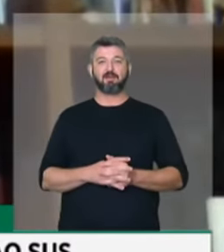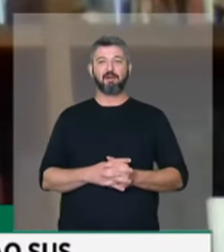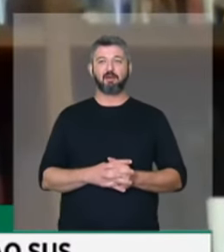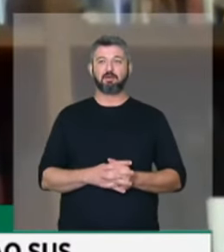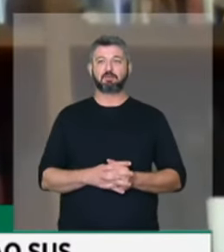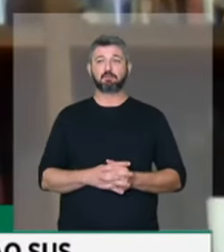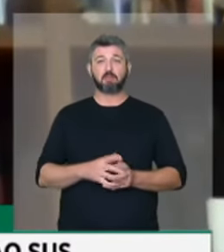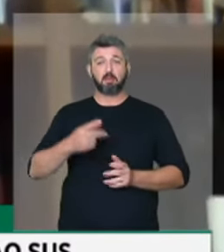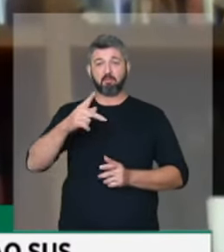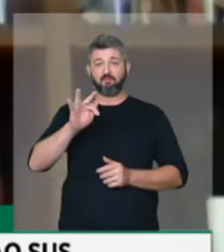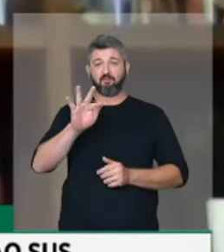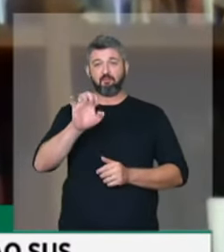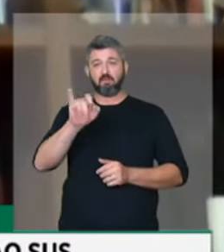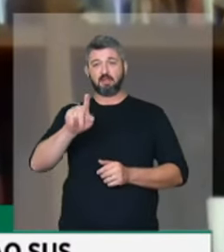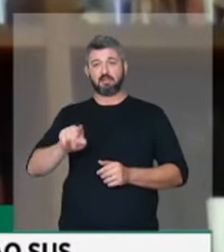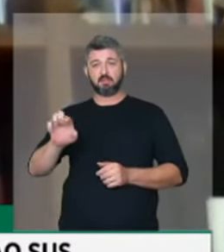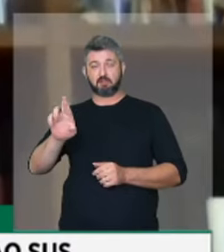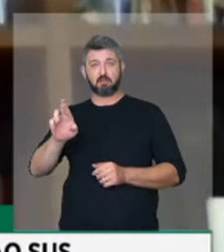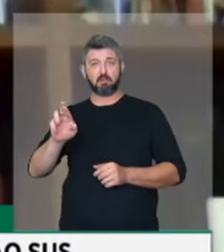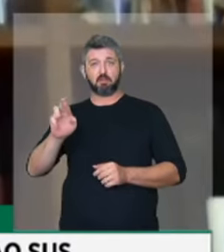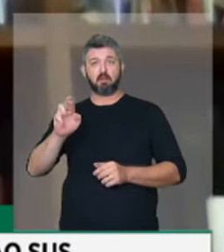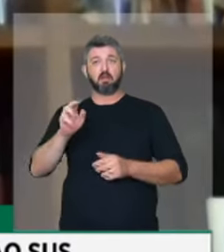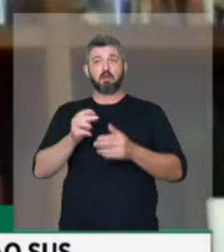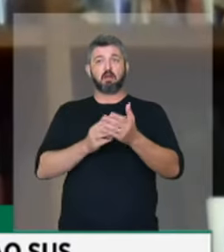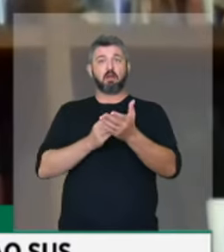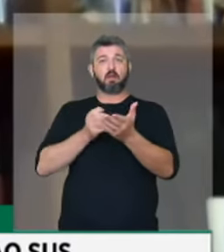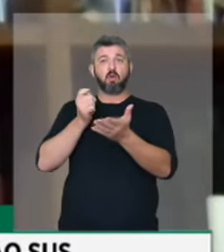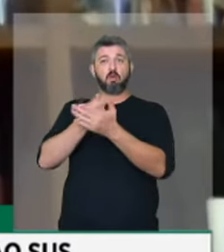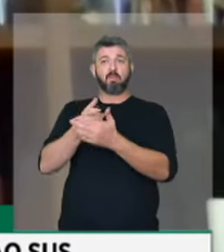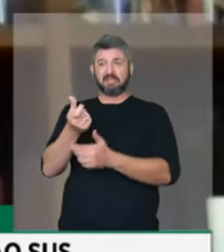A 600 REAIS, FURARAM A FILA. ESSA QUE É A REALIDADE. QUANDO A GENTE ESTÁ FALANDO